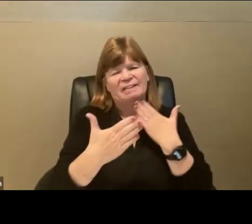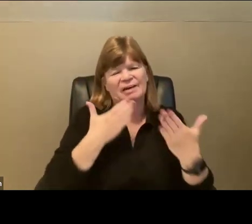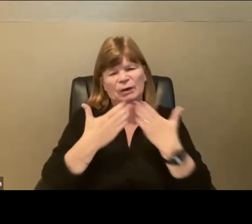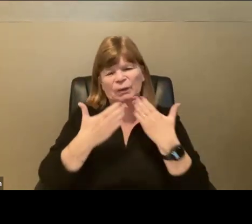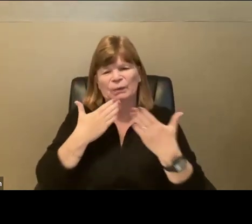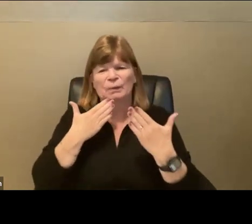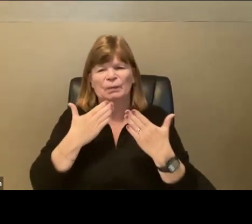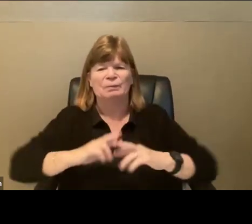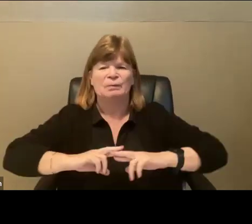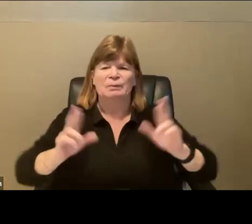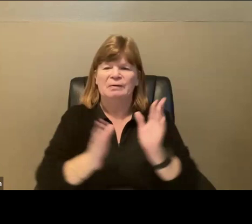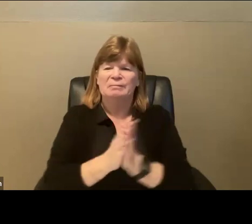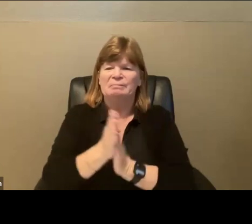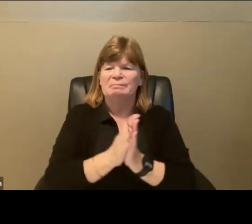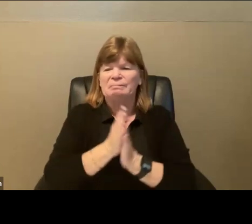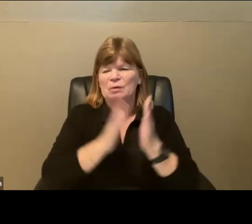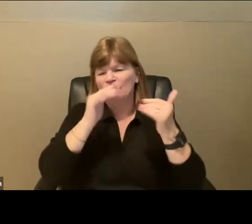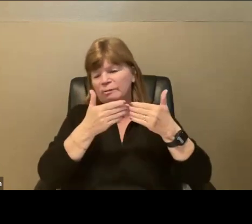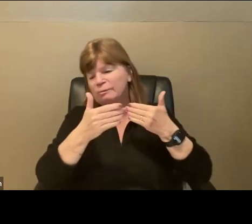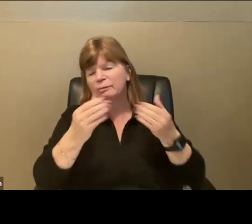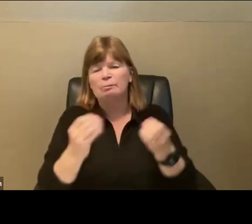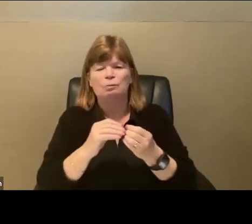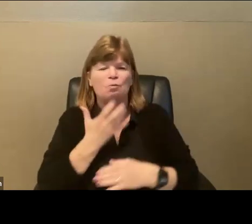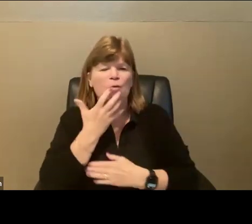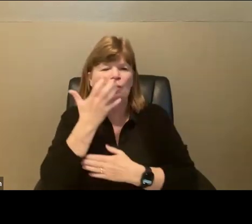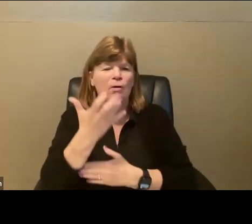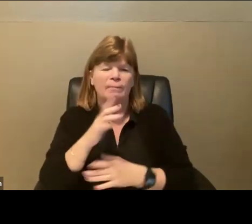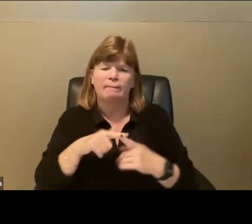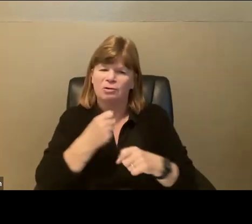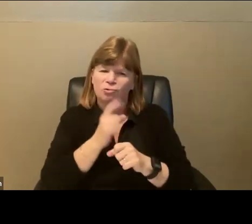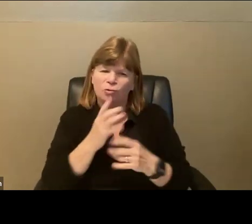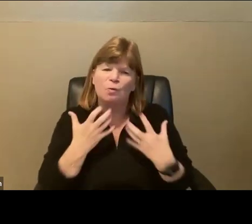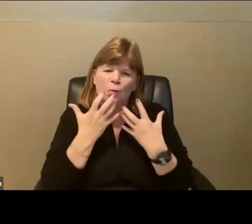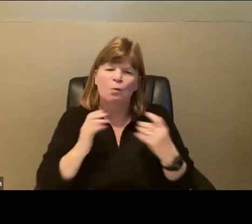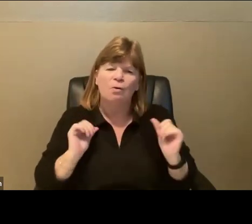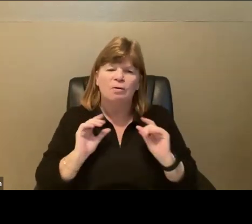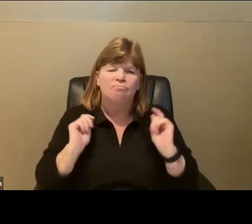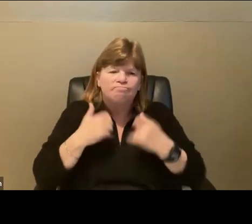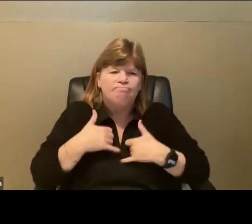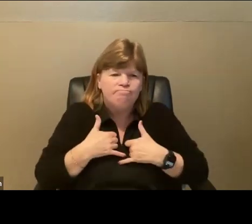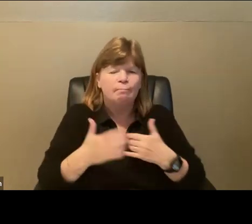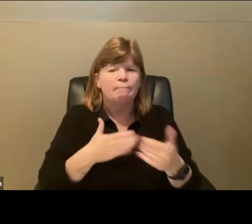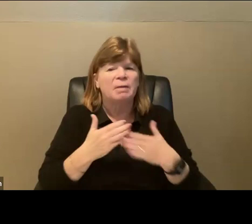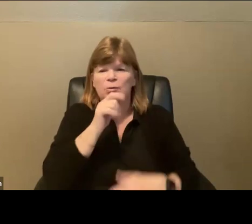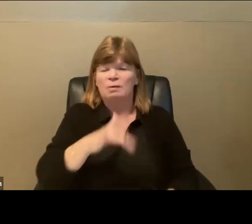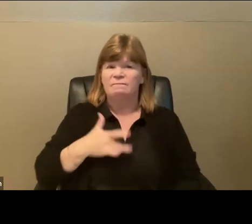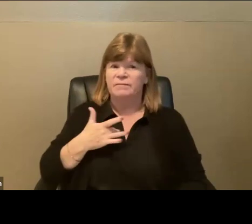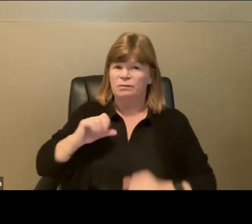Nos dirigimos, con suerte, hacia un clima más agradable. Asegúrense de abrigarse bien. Recuerden, incluso si no sienten el frío, su cuerpo sí lo siente